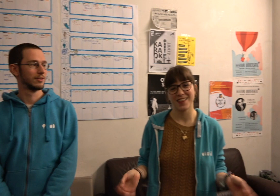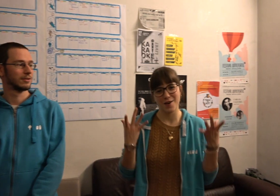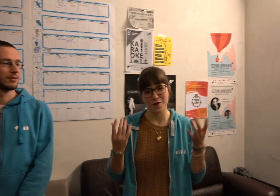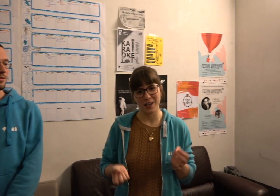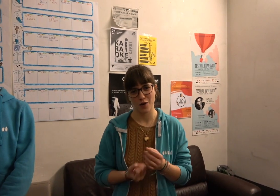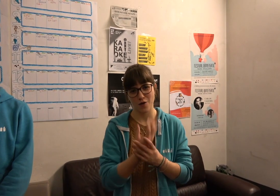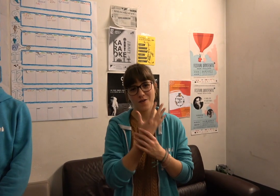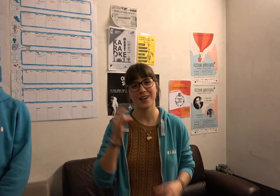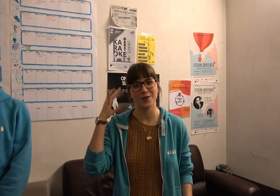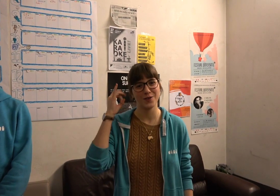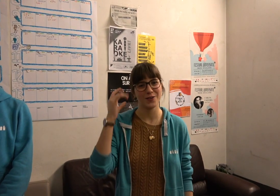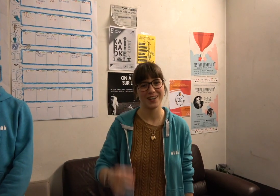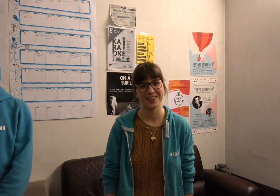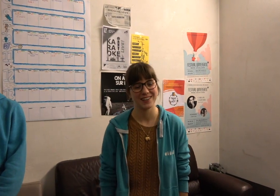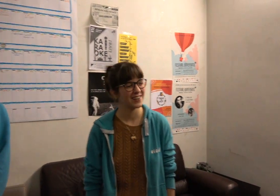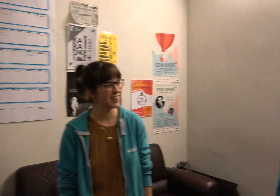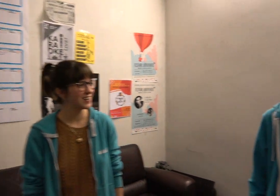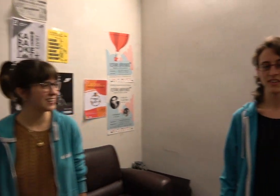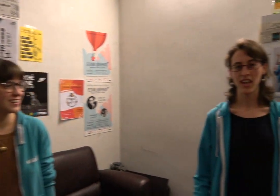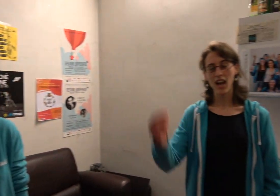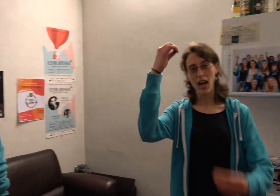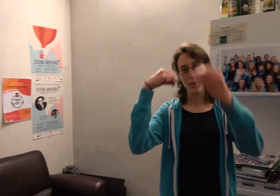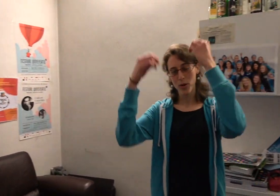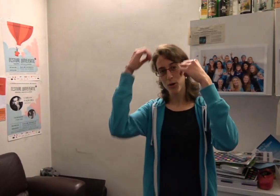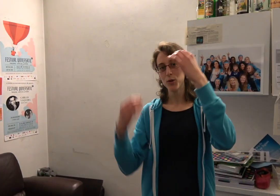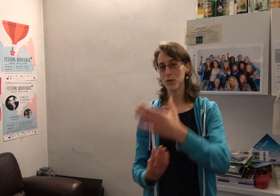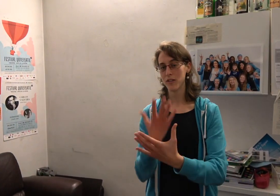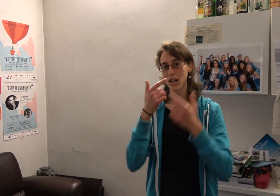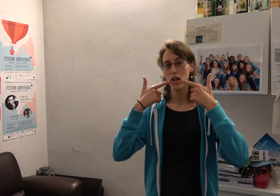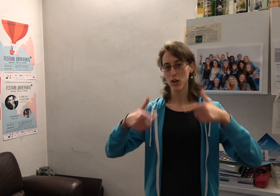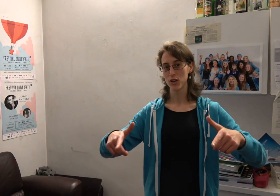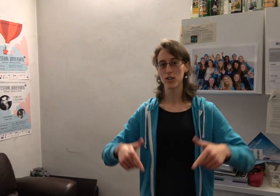découvrir une nouvelle culture apprendre une nouvelle langue